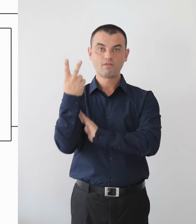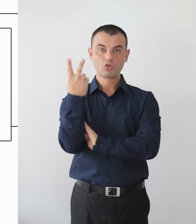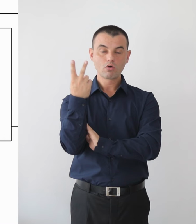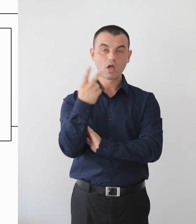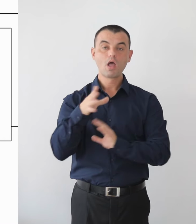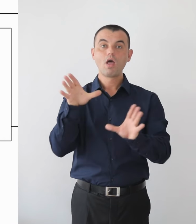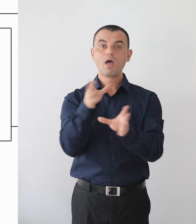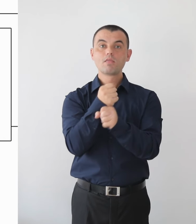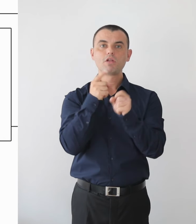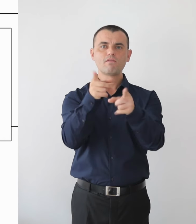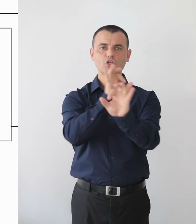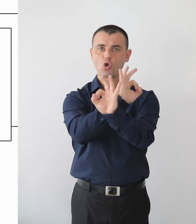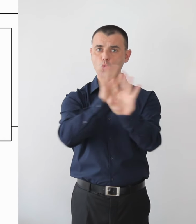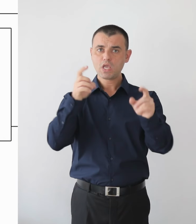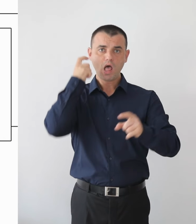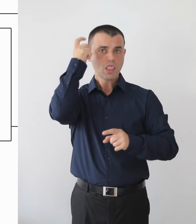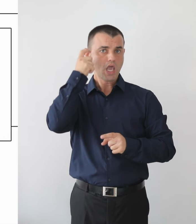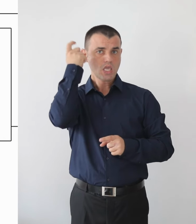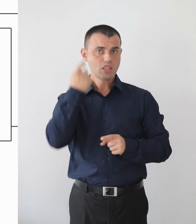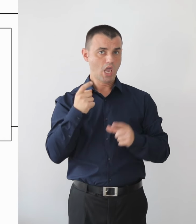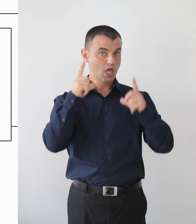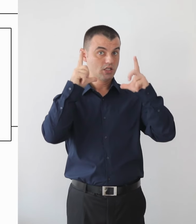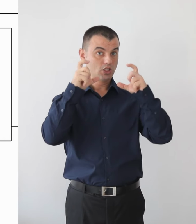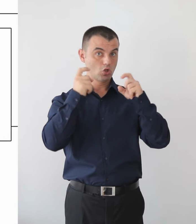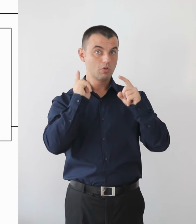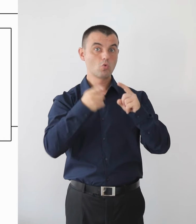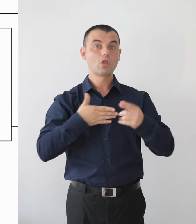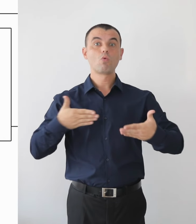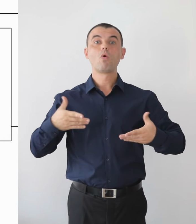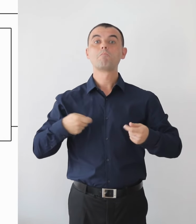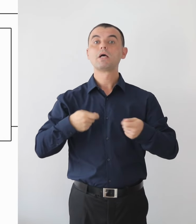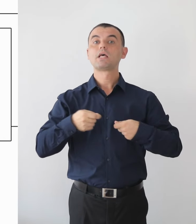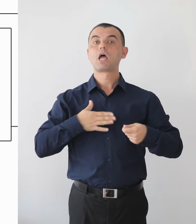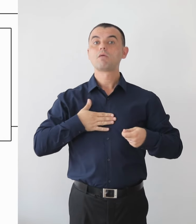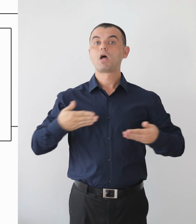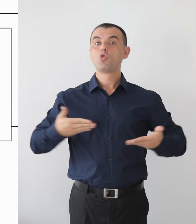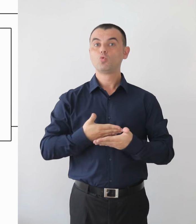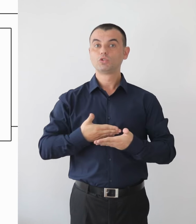Точка 2: Намерете вашата уникална идея за стокови снимки, от които се нуждае пазарът.